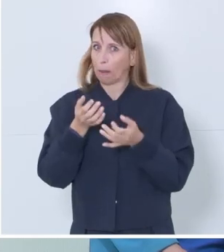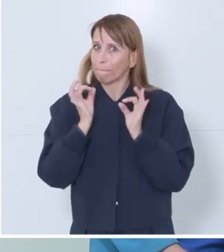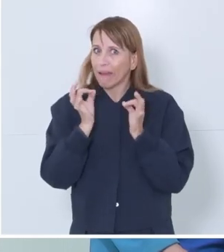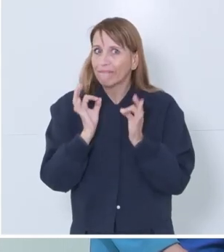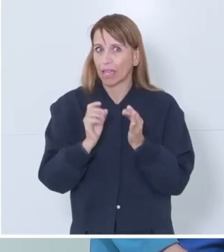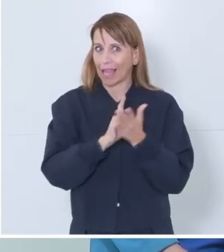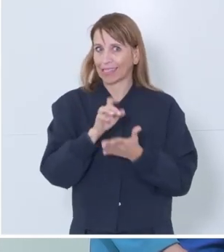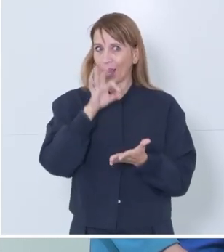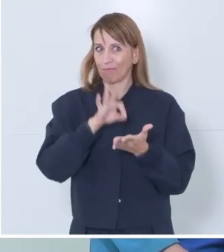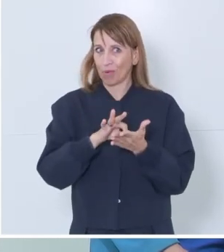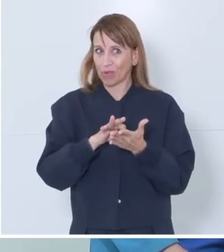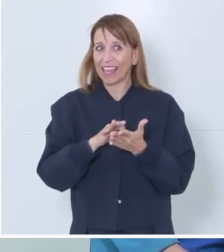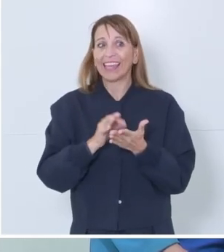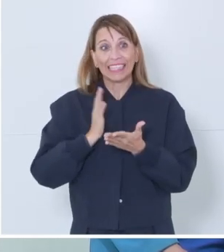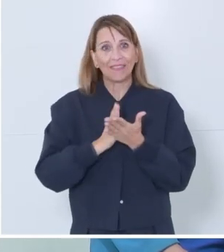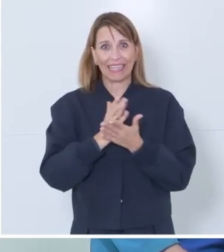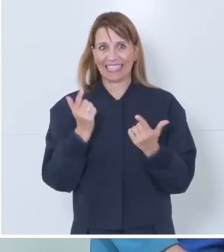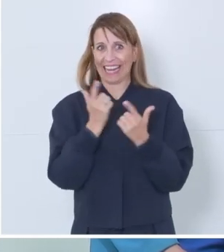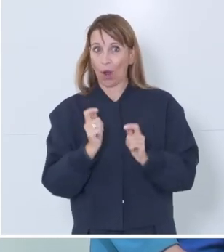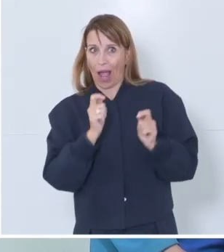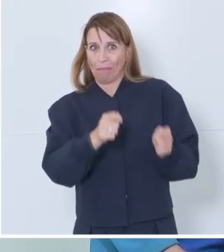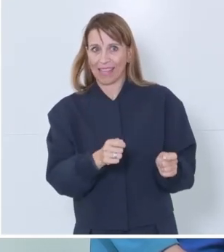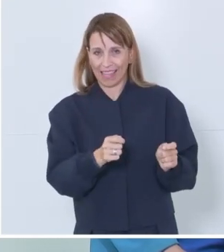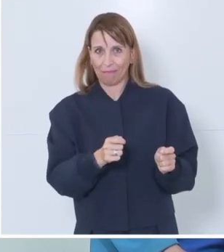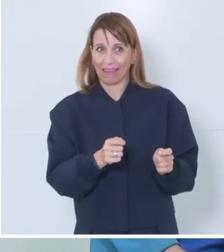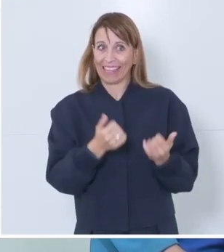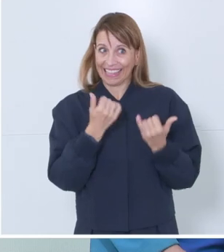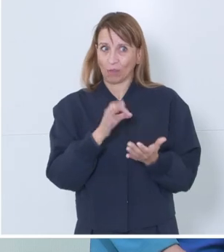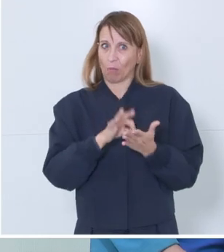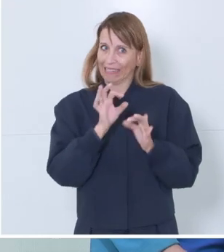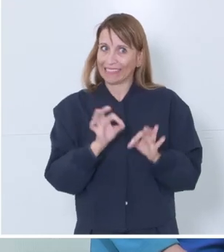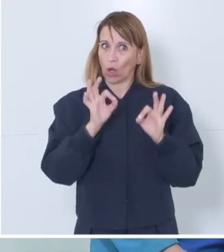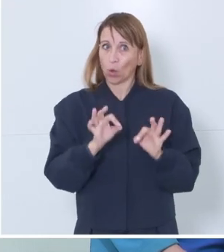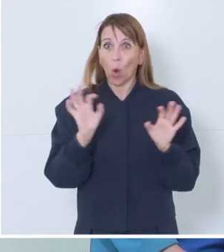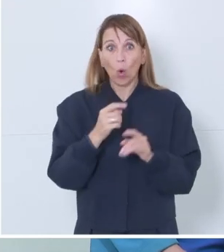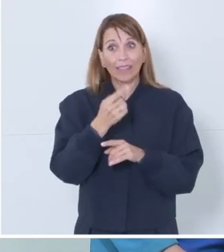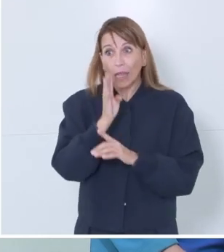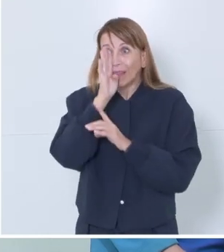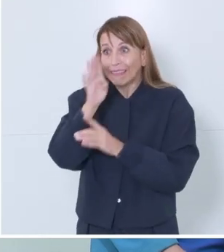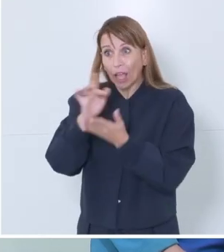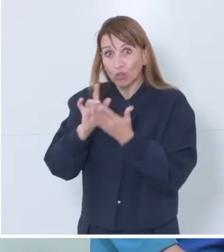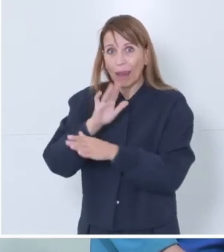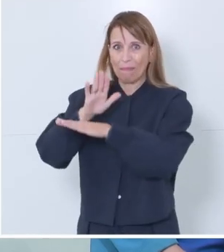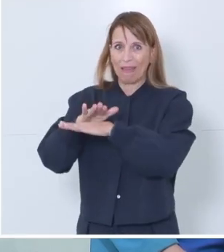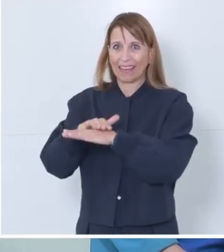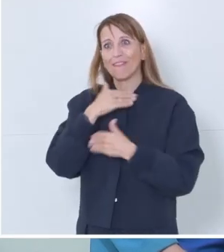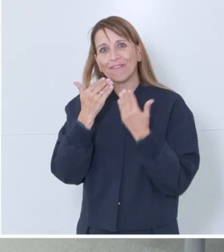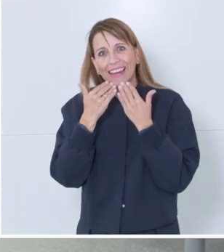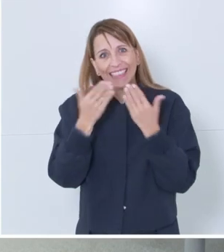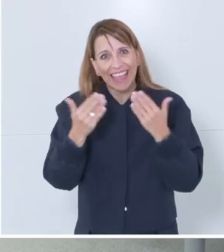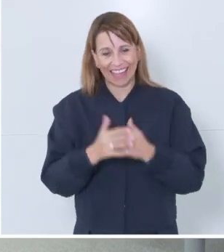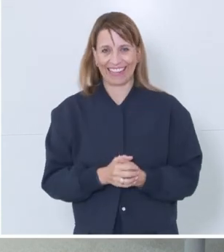Zivildiensterklärung abzugeben oder sich auch direkt bei einer Stelle zu melden. Vielen Dank.